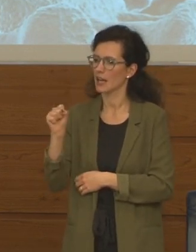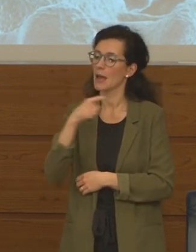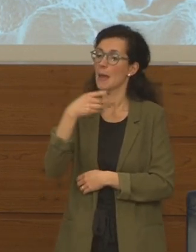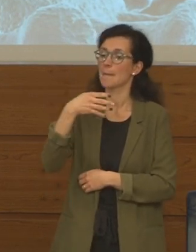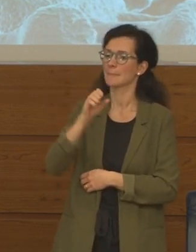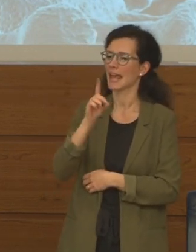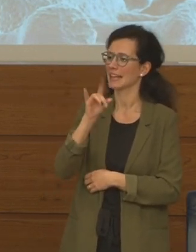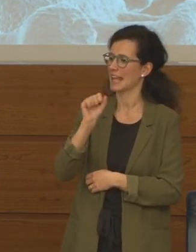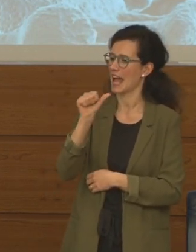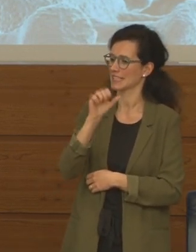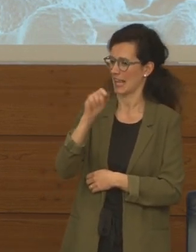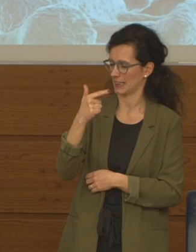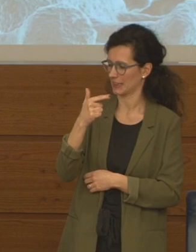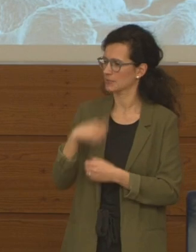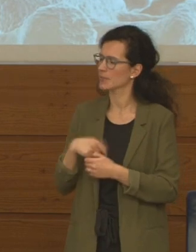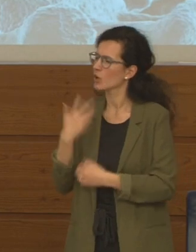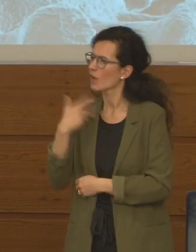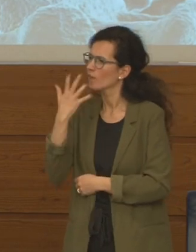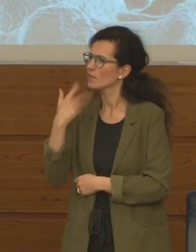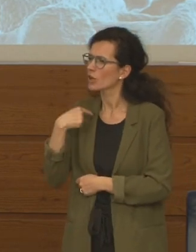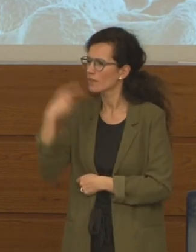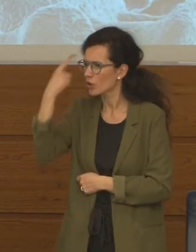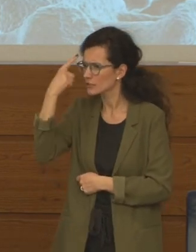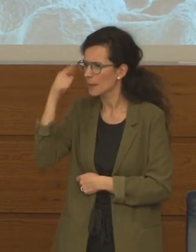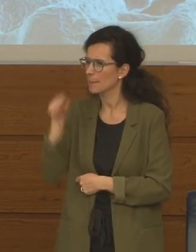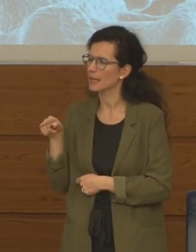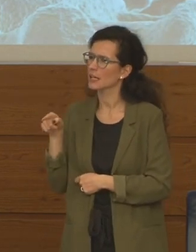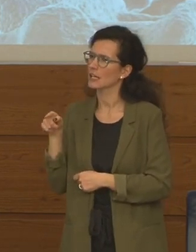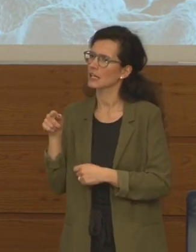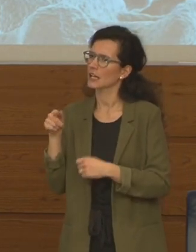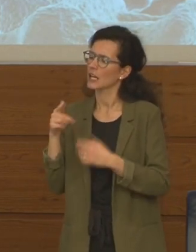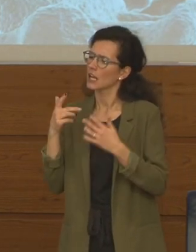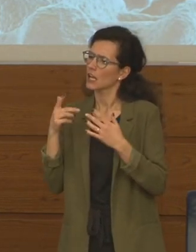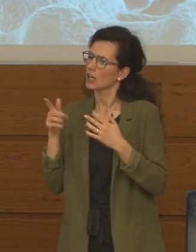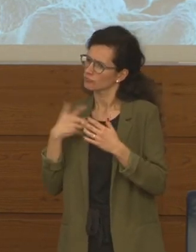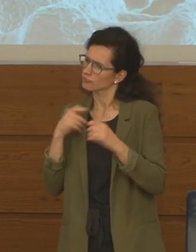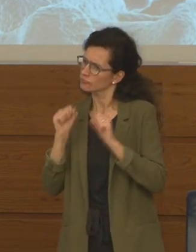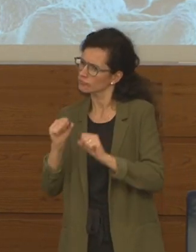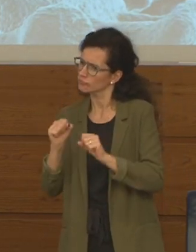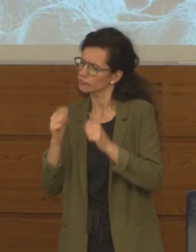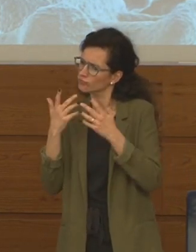volevo sapere se siete già in grado di tracciare una percentuale, un modello di